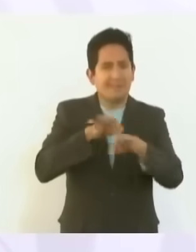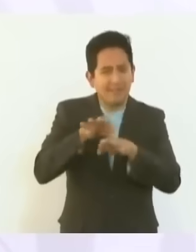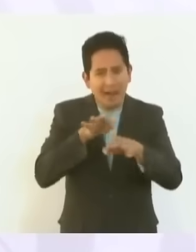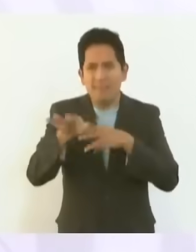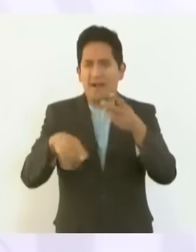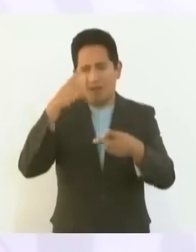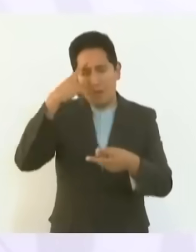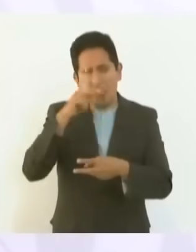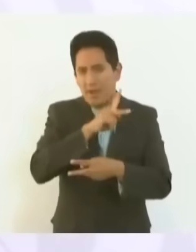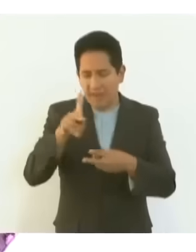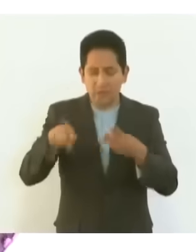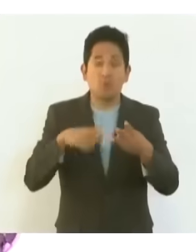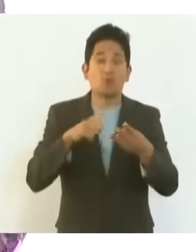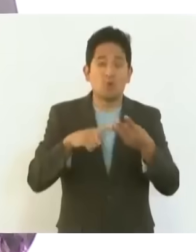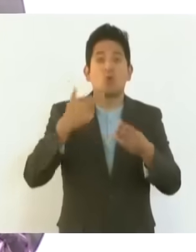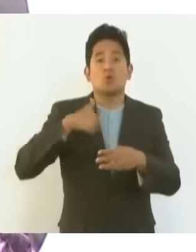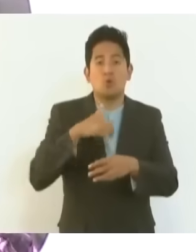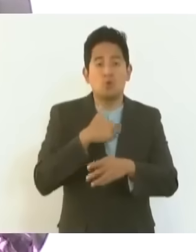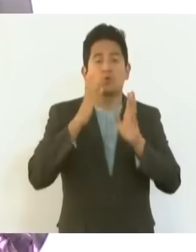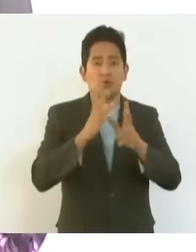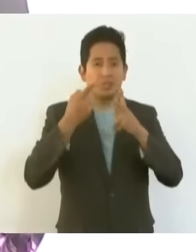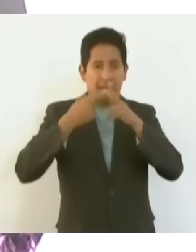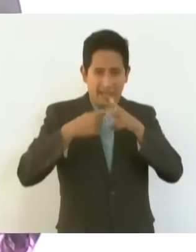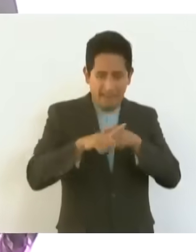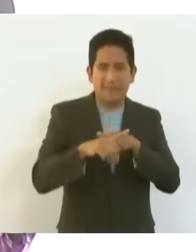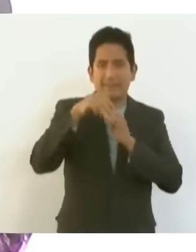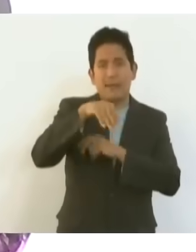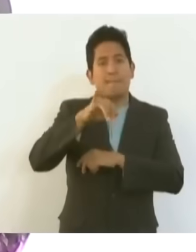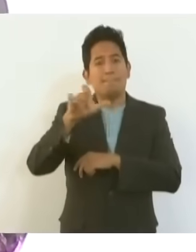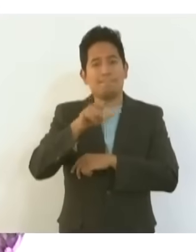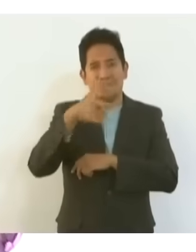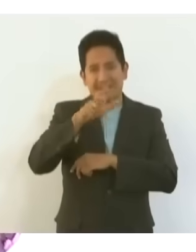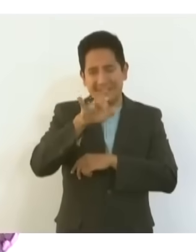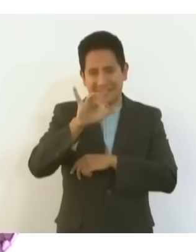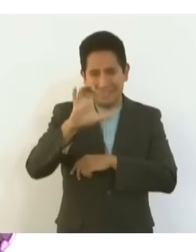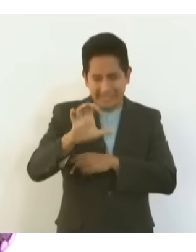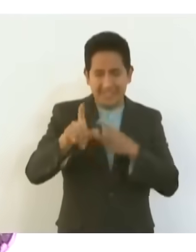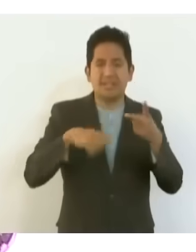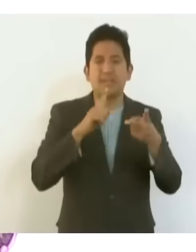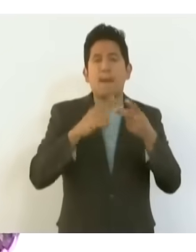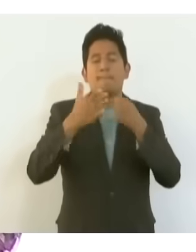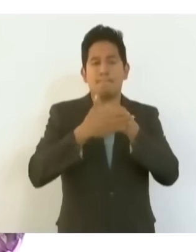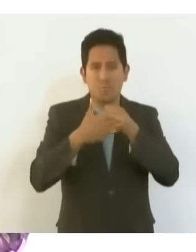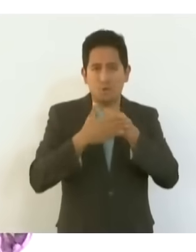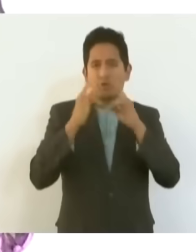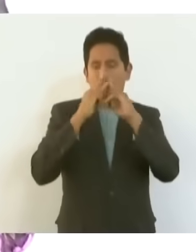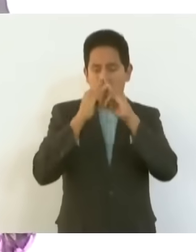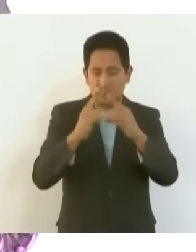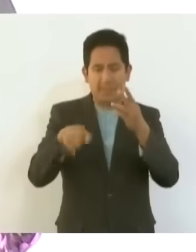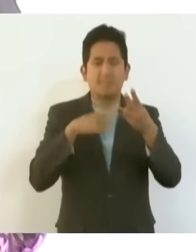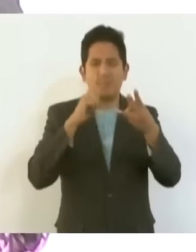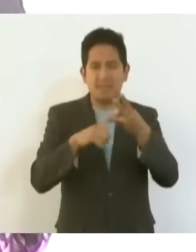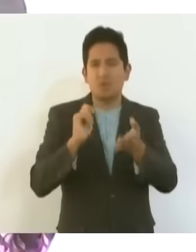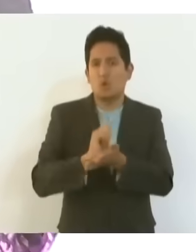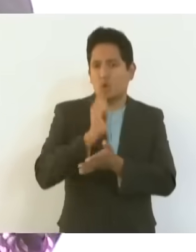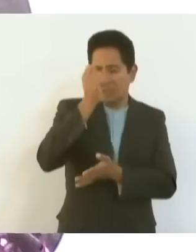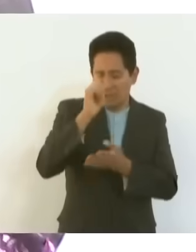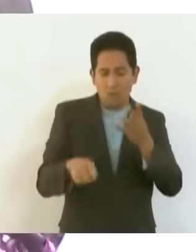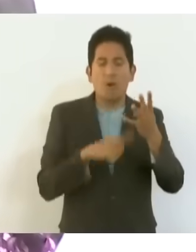en Mixkic, vamos a Tepito, vamos a Topilejo, ampliación Selene en Táuac y en 30 colonias más